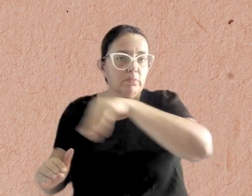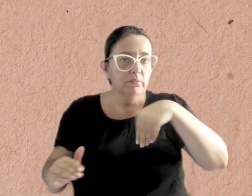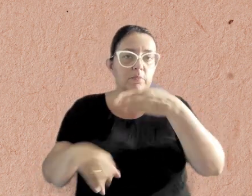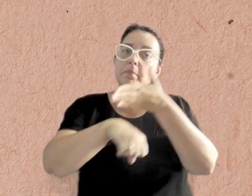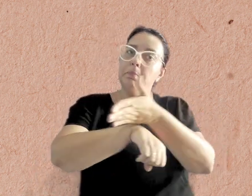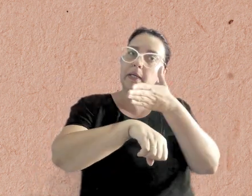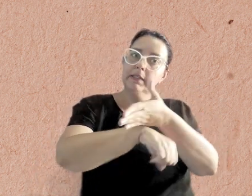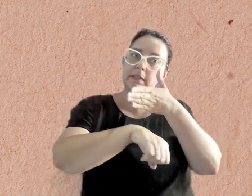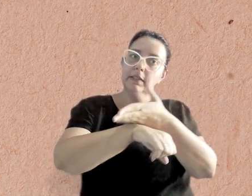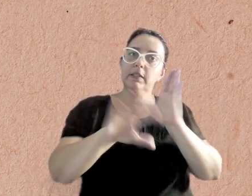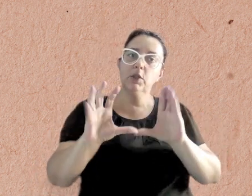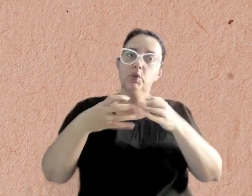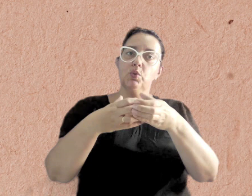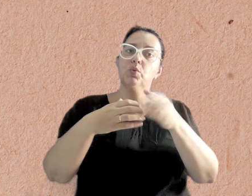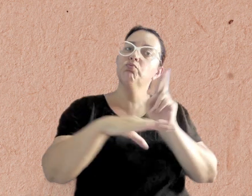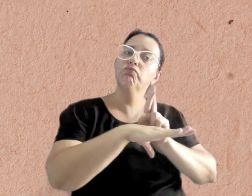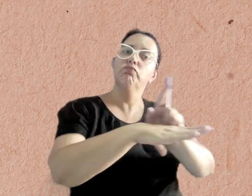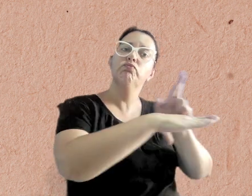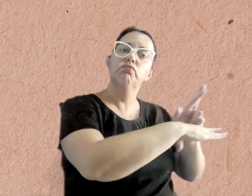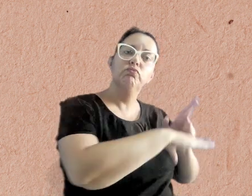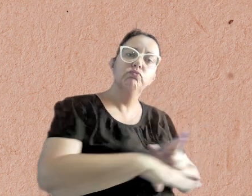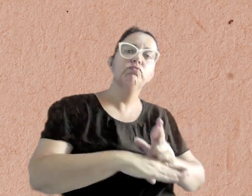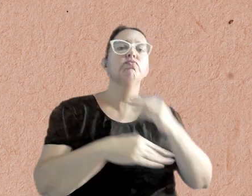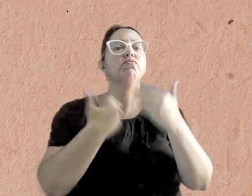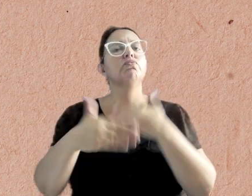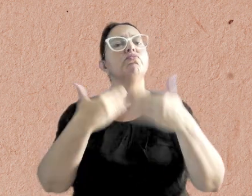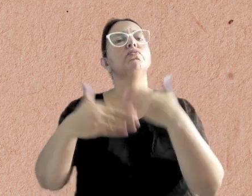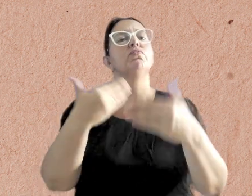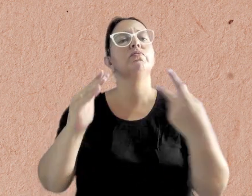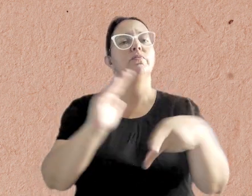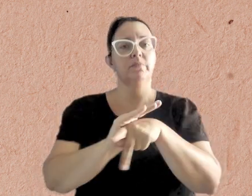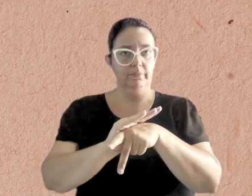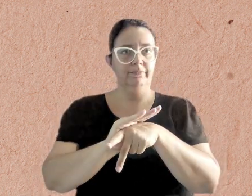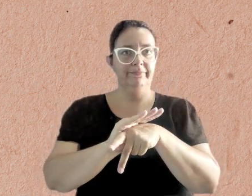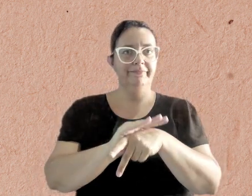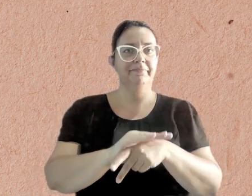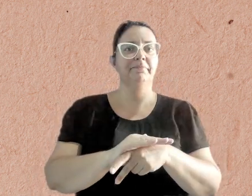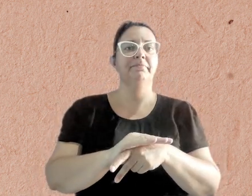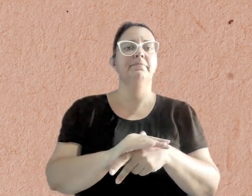e participação de um conjunto de representantes envolvidos nessa cadeia produtiva.